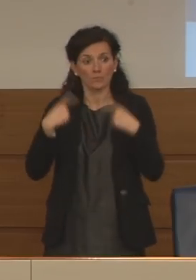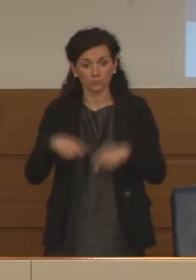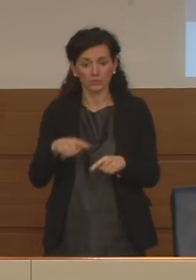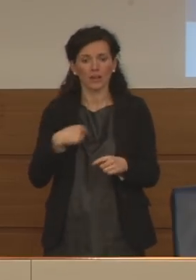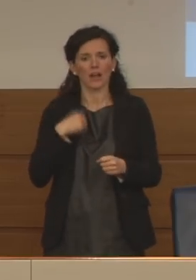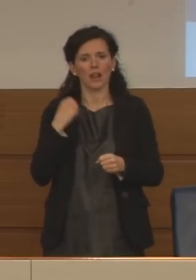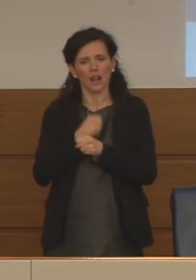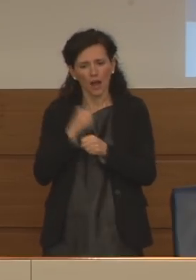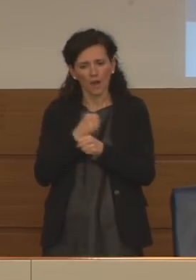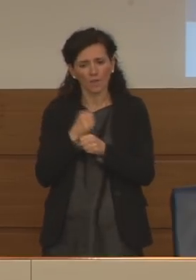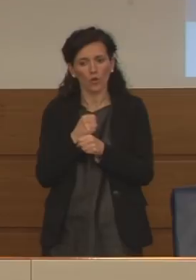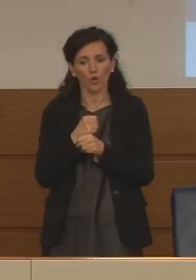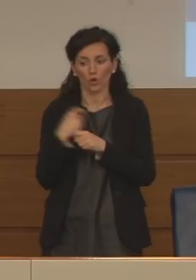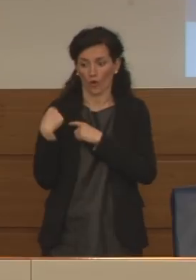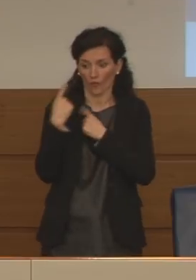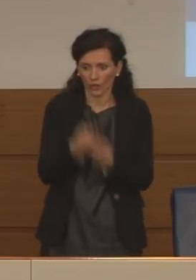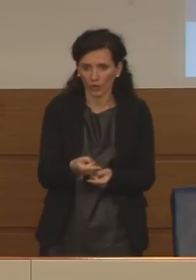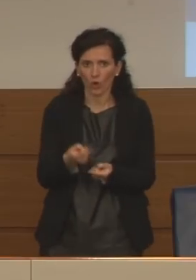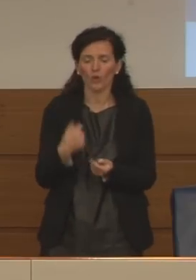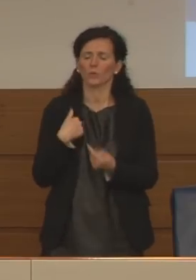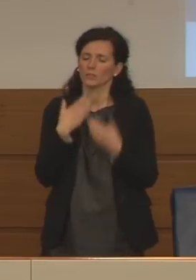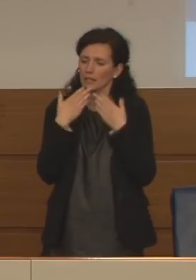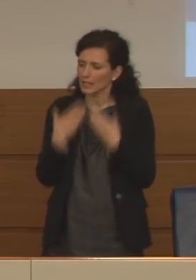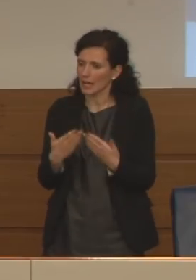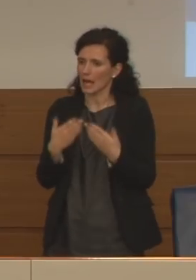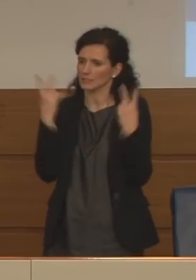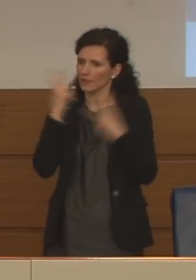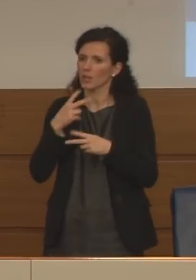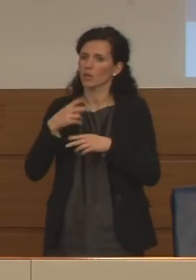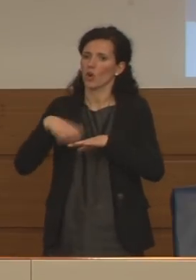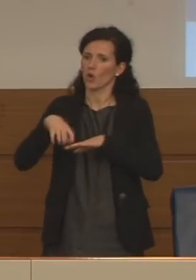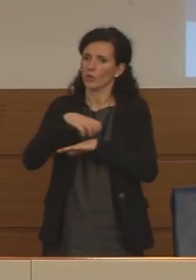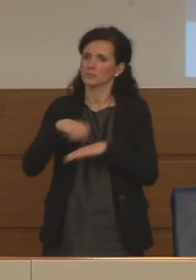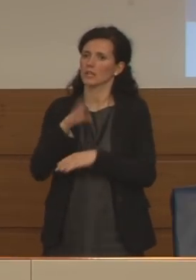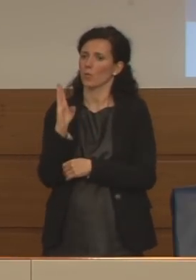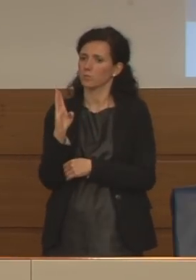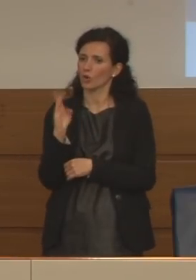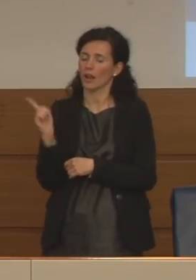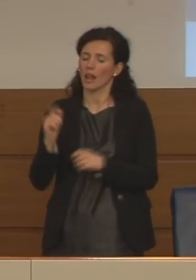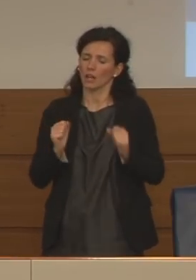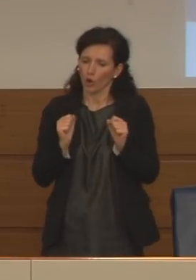Questa operazione, ringrazio davvero il Commissario Borrelli per il coraggio avuto,